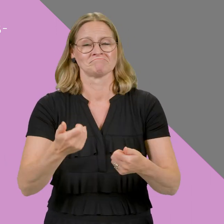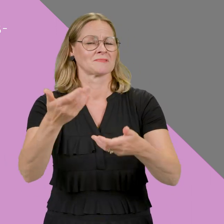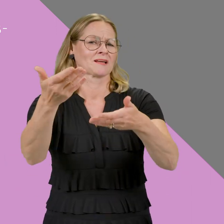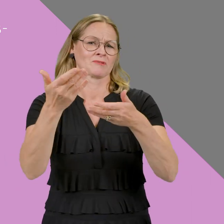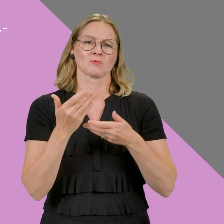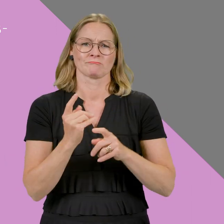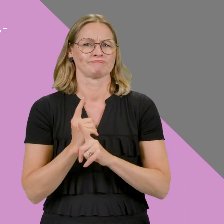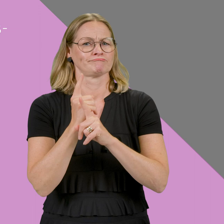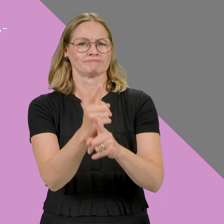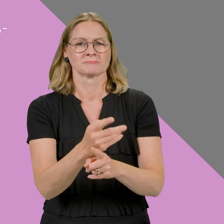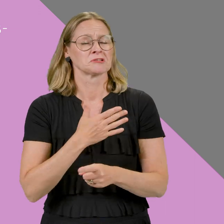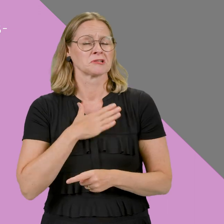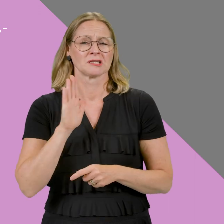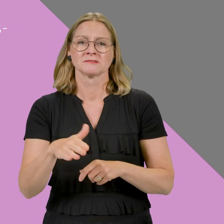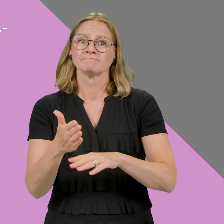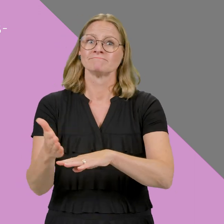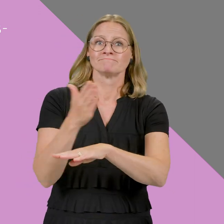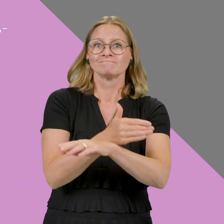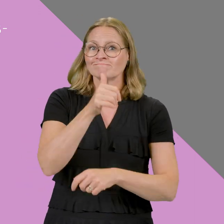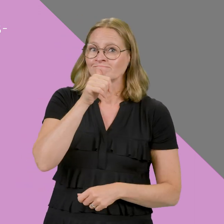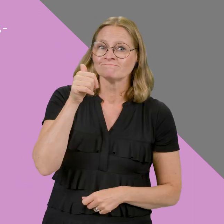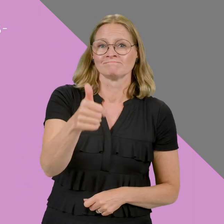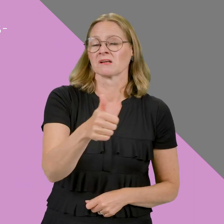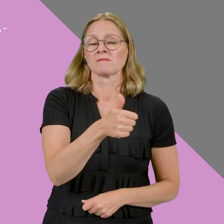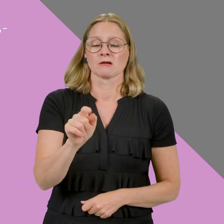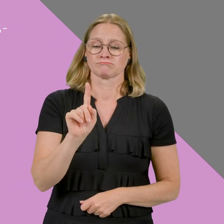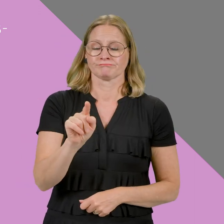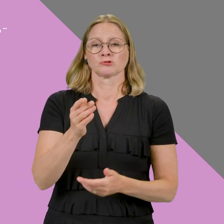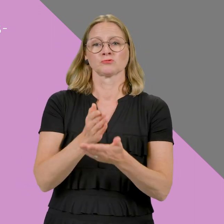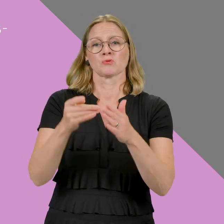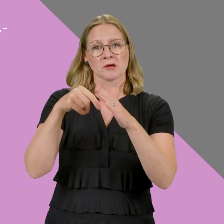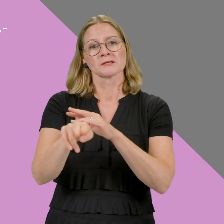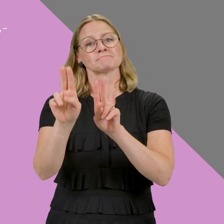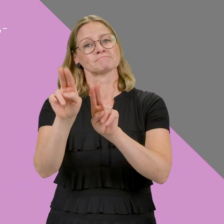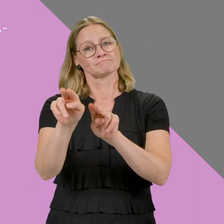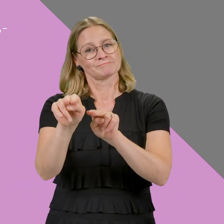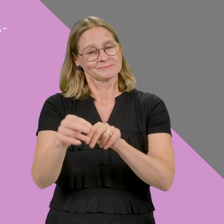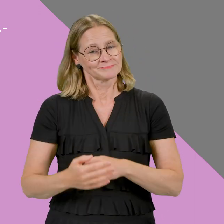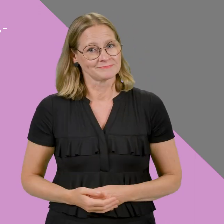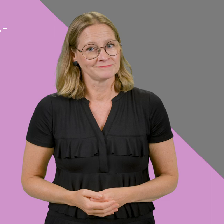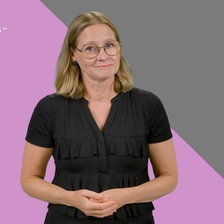ovat tervetulleita osallistumaan ilman ennakkoilmoittautumista - oheisen linkin kautta.